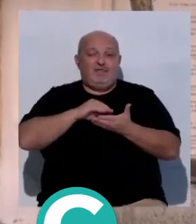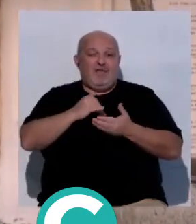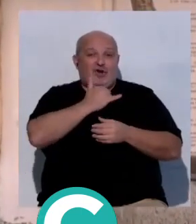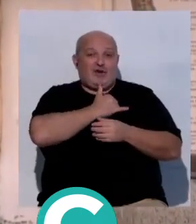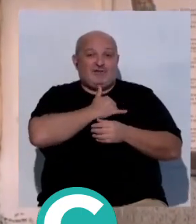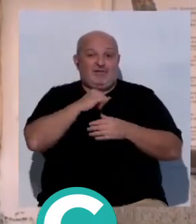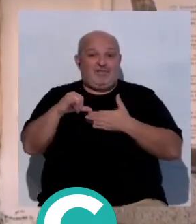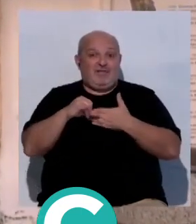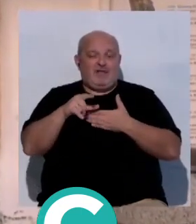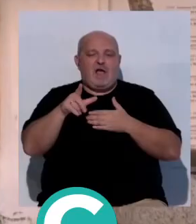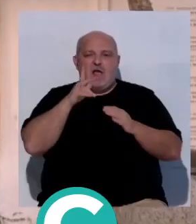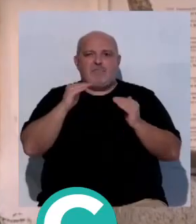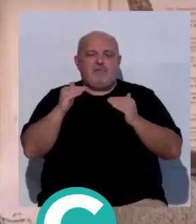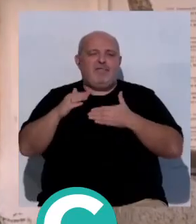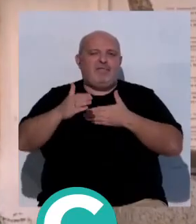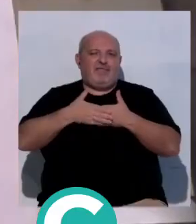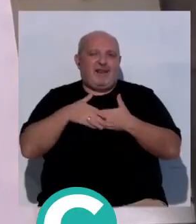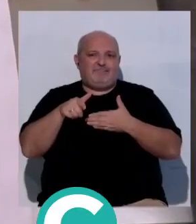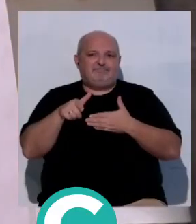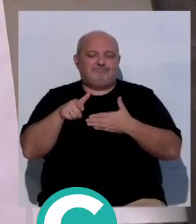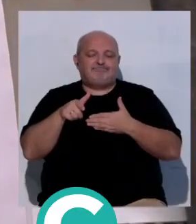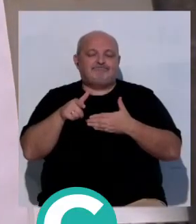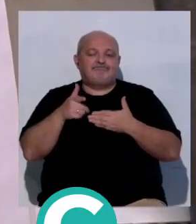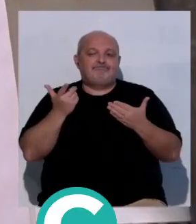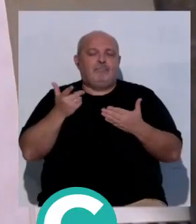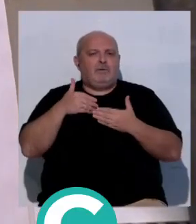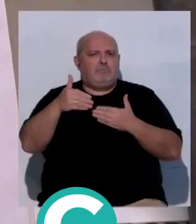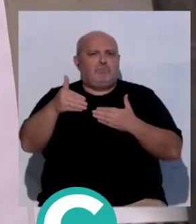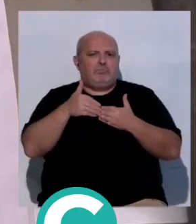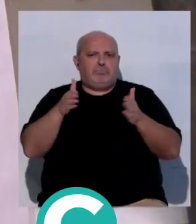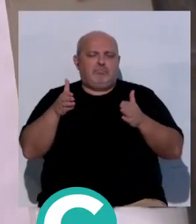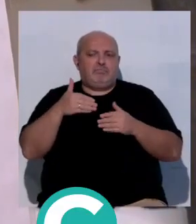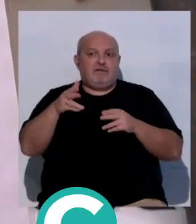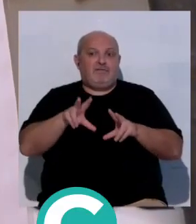se encuentra en estos momentos cerrada al público Aunque volverá a estar abierta una vez finalicen